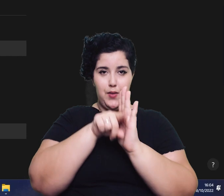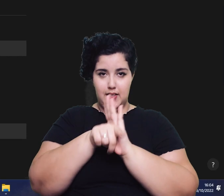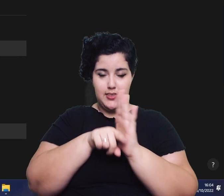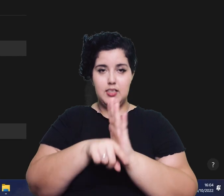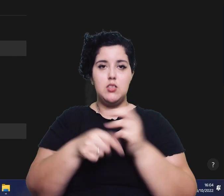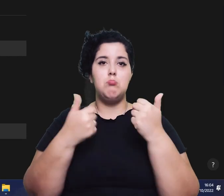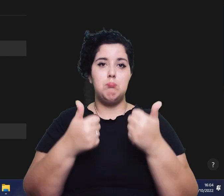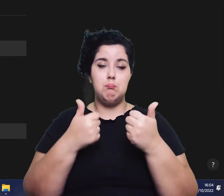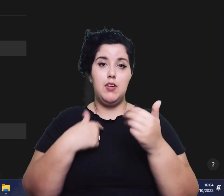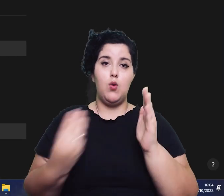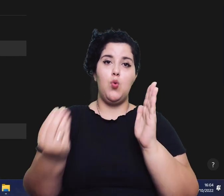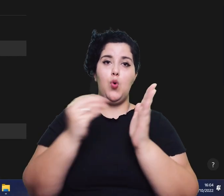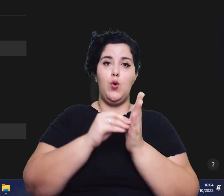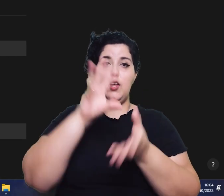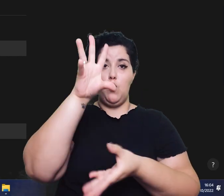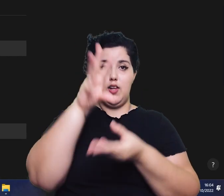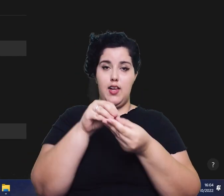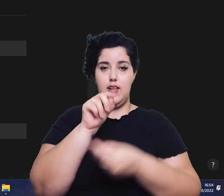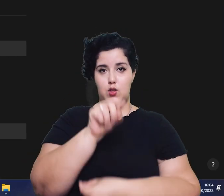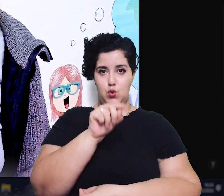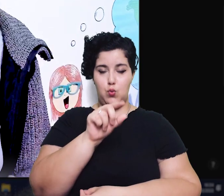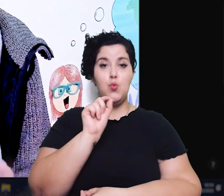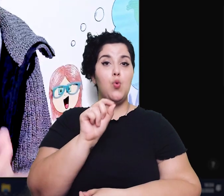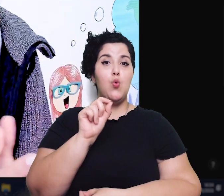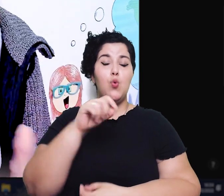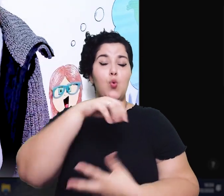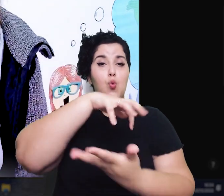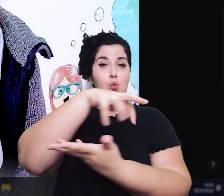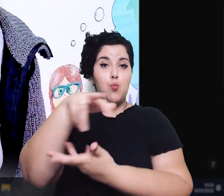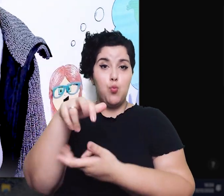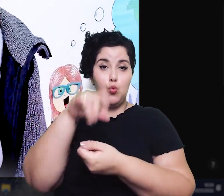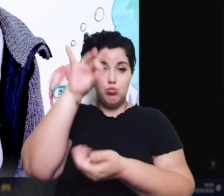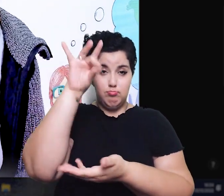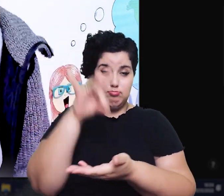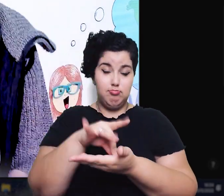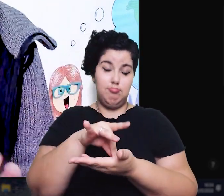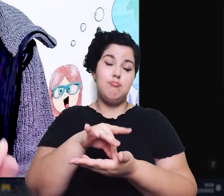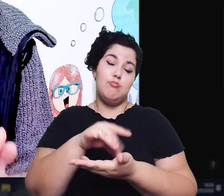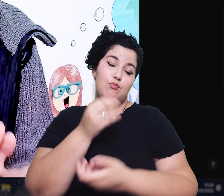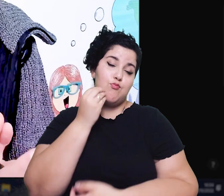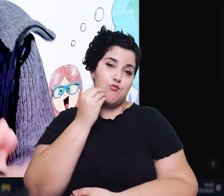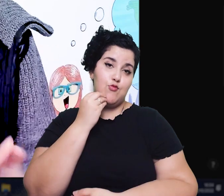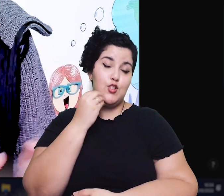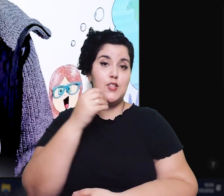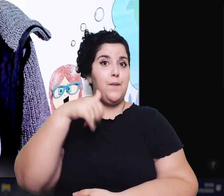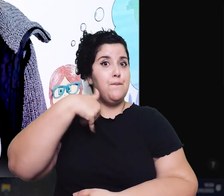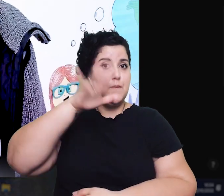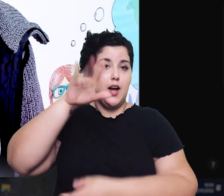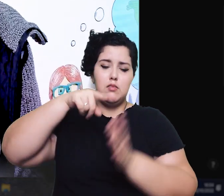alguma base, enfim e eu trouxe aqui esse resumo, claro que no mundo ideal, eu teria uma amostra muito maior nessa